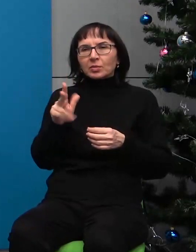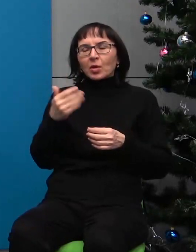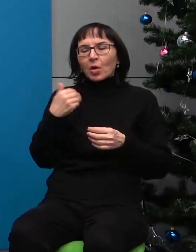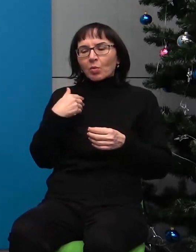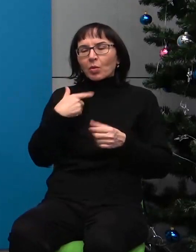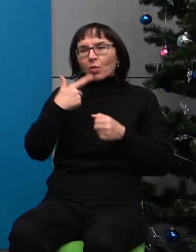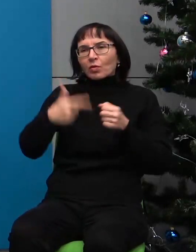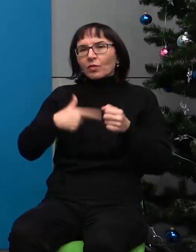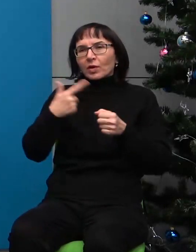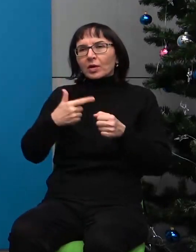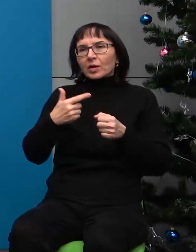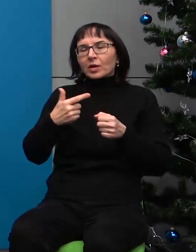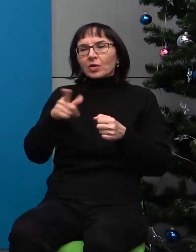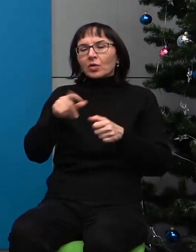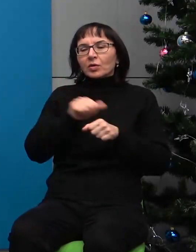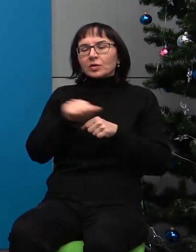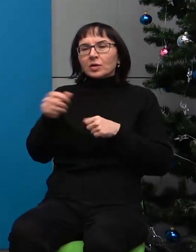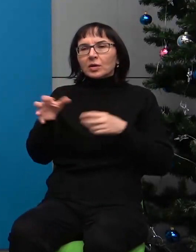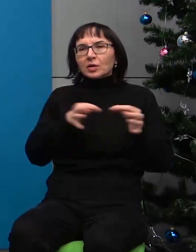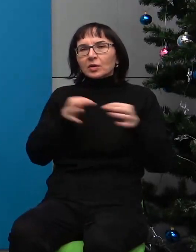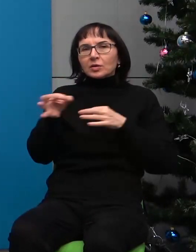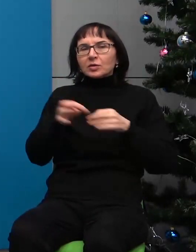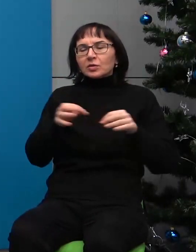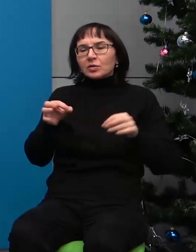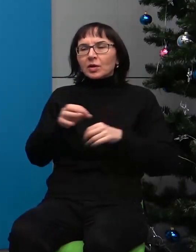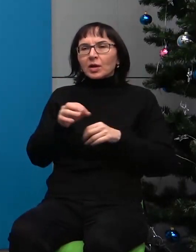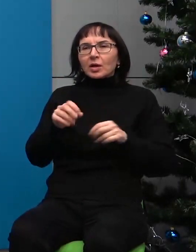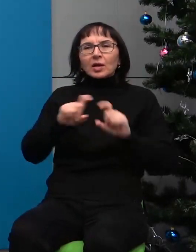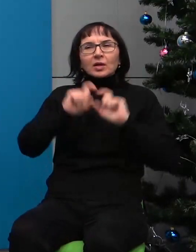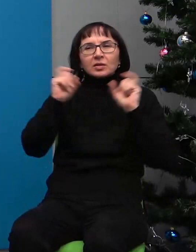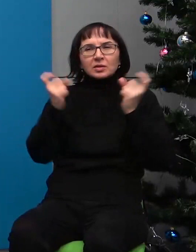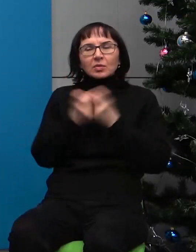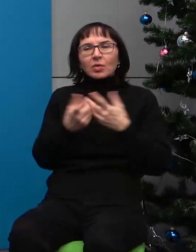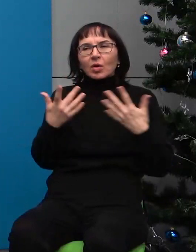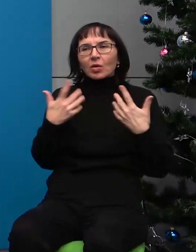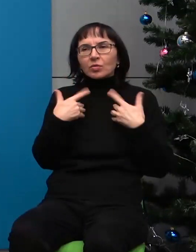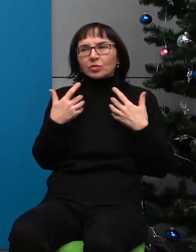a to jest historia całego jego życia, ale jakiś tytuł trzeba dać, prawda.